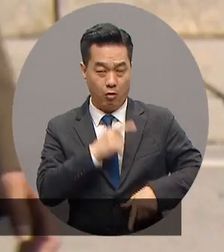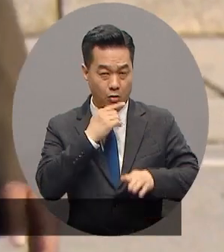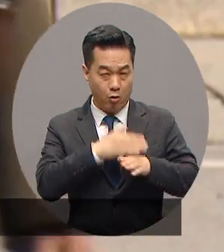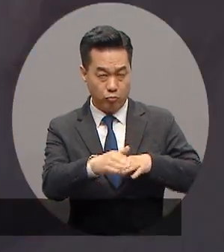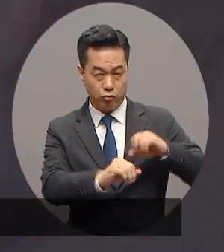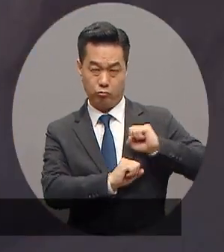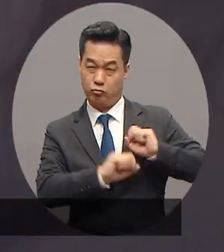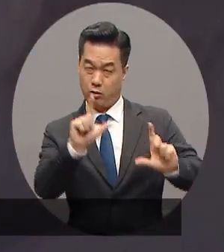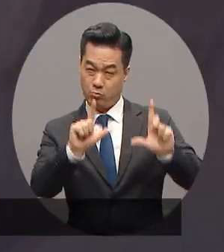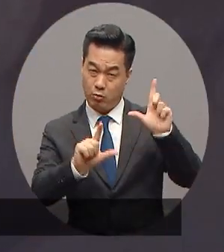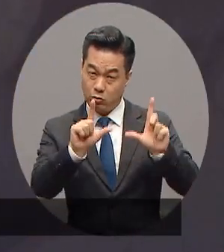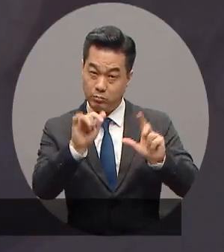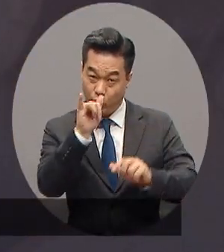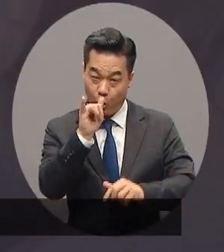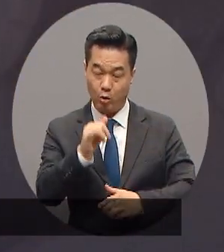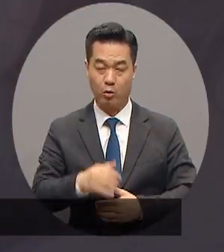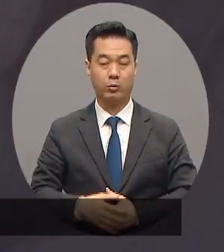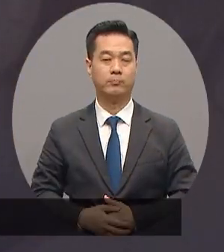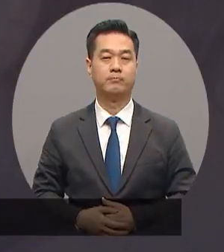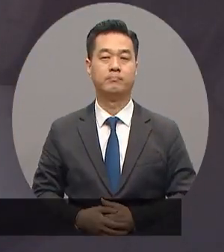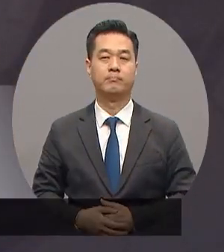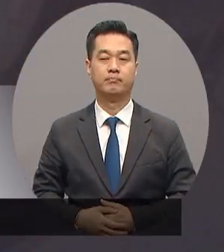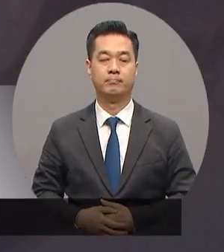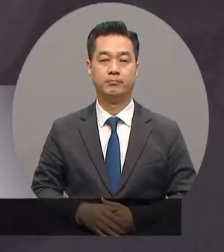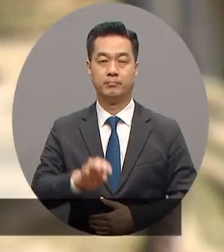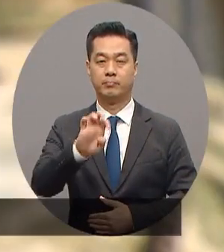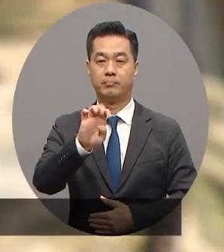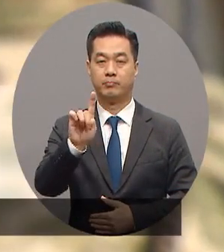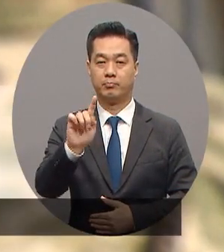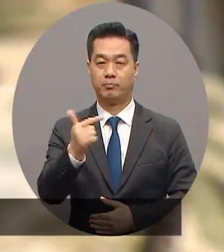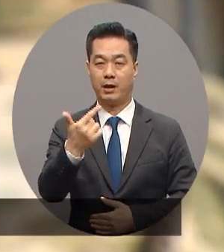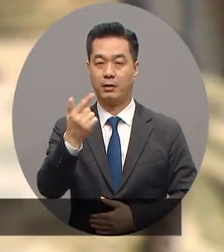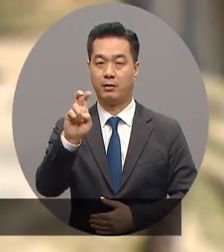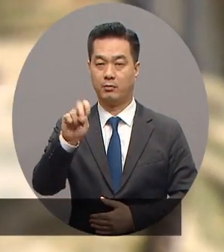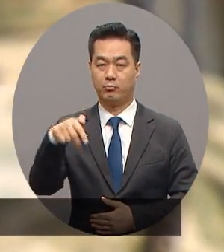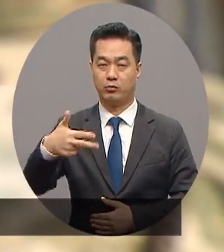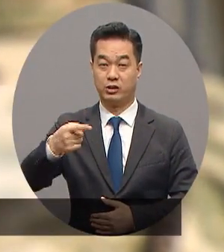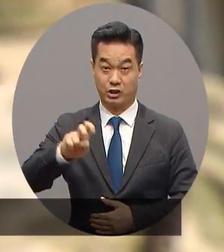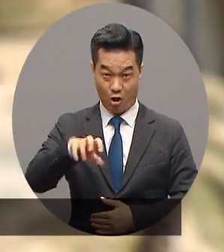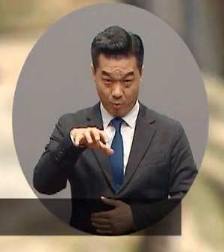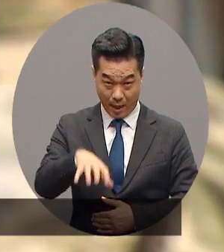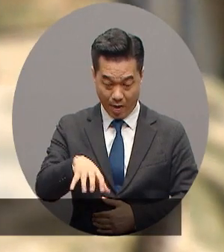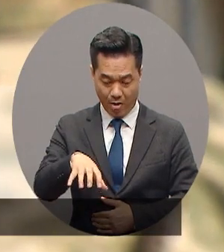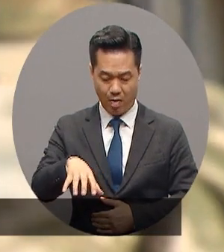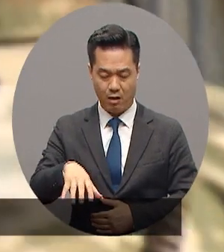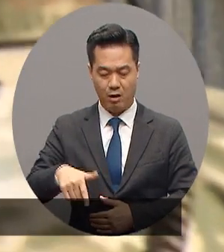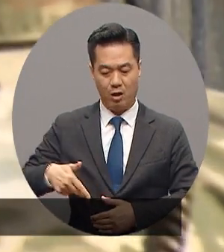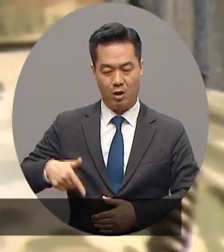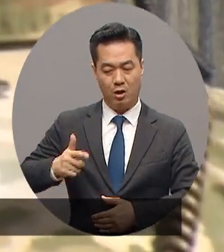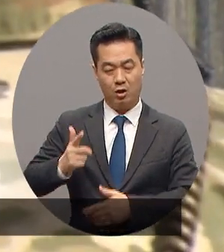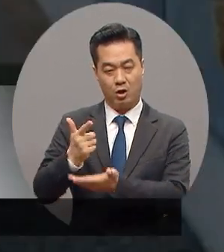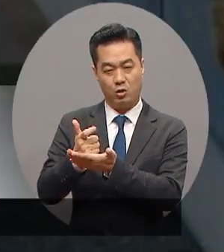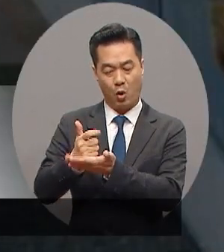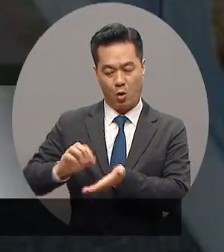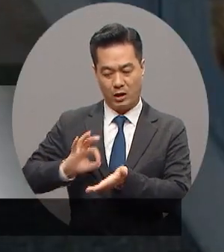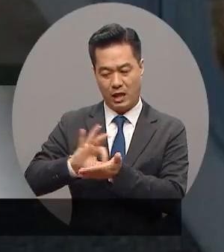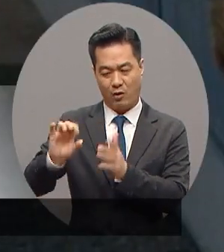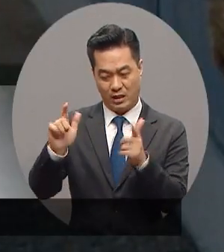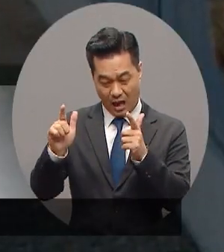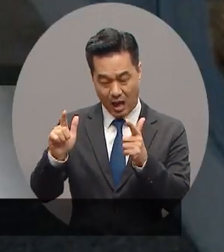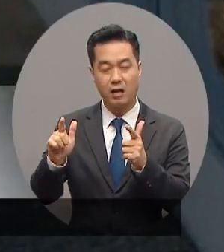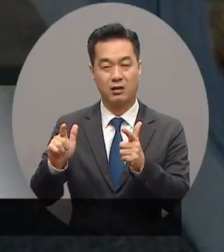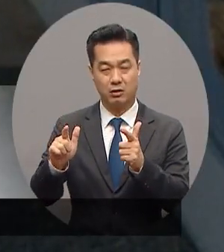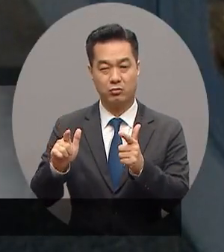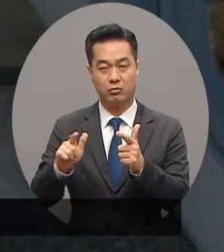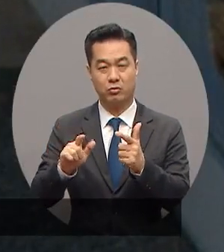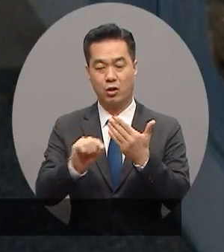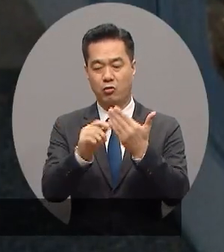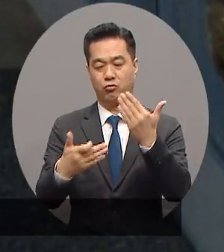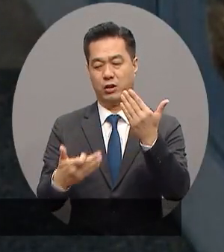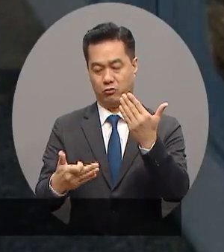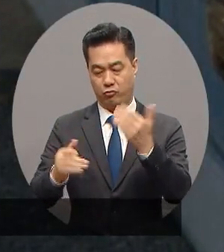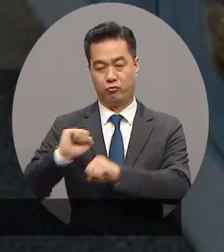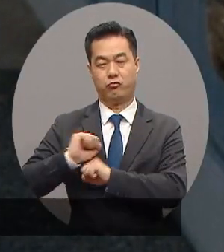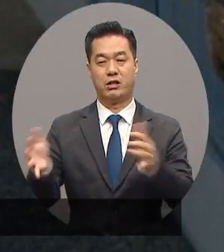지난주 후반부터 북측 요원들이 권총을 차고 근무에 투입된 건데 판문점 공동 경비